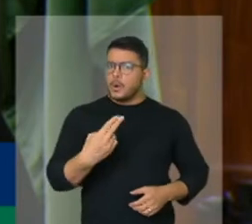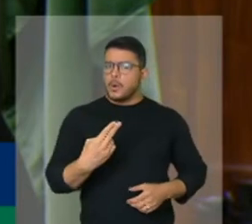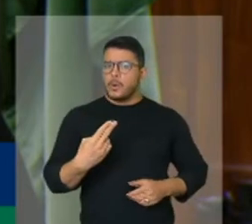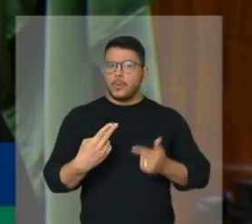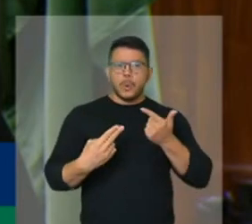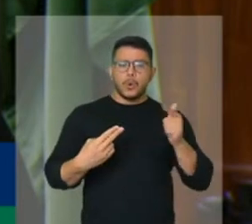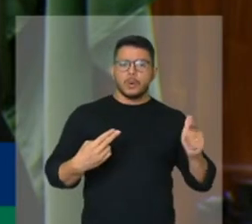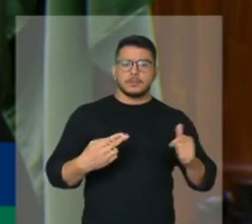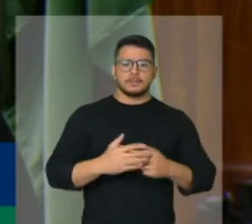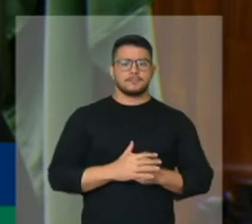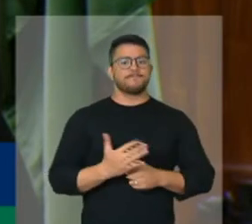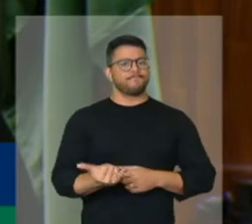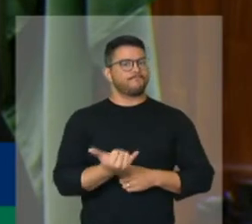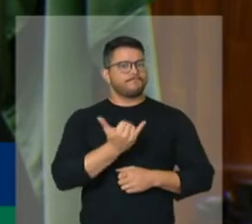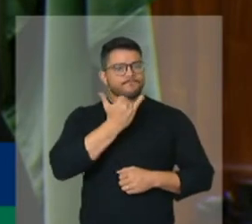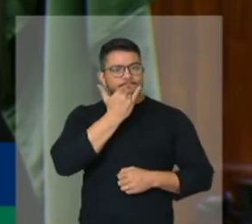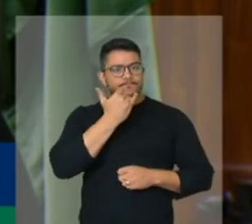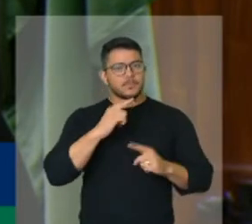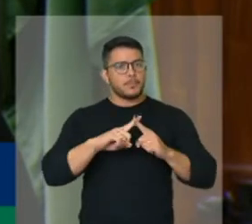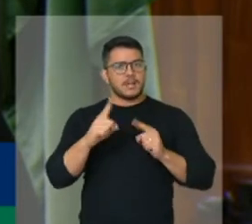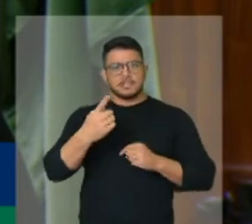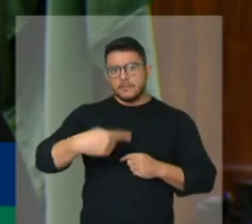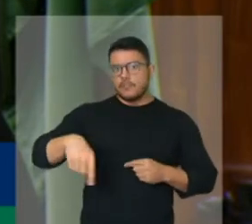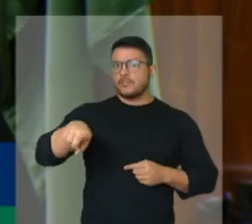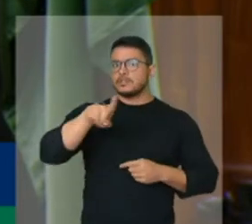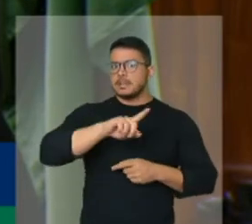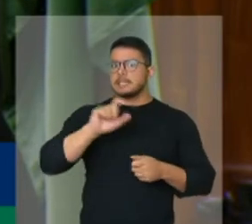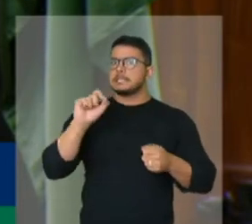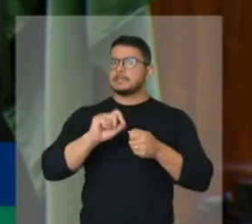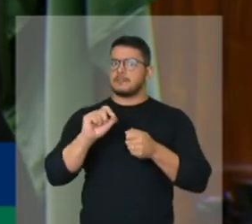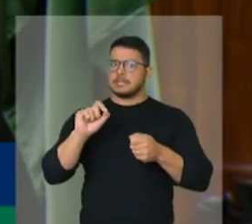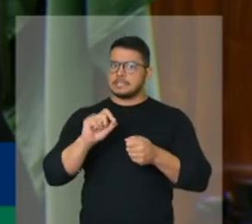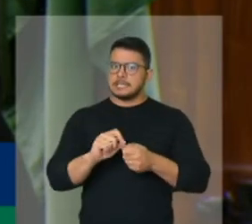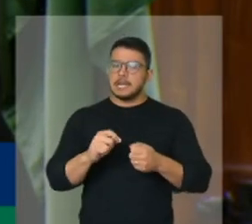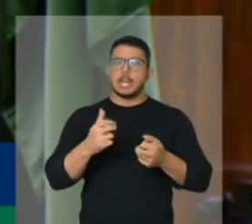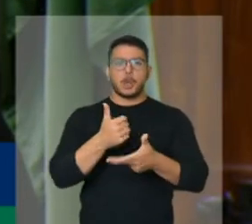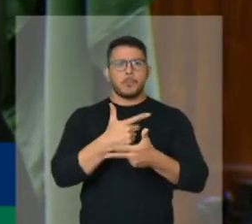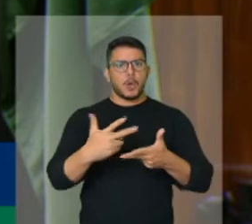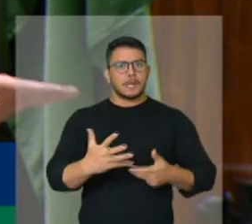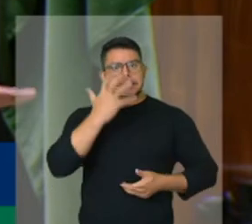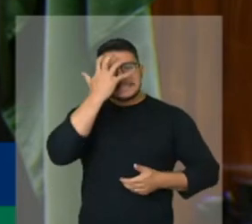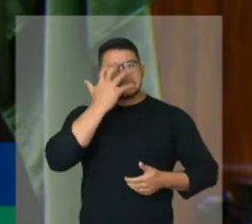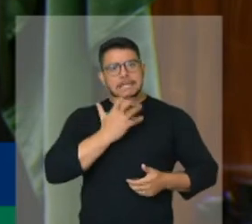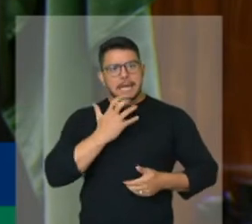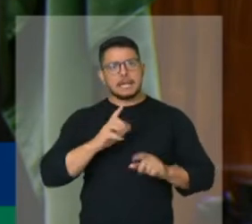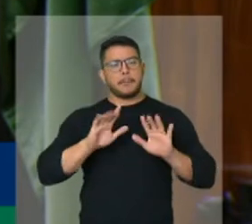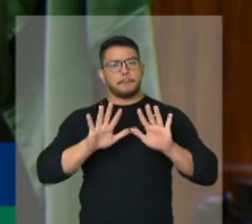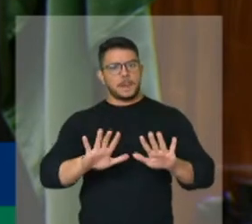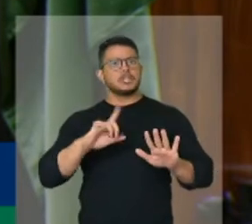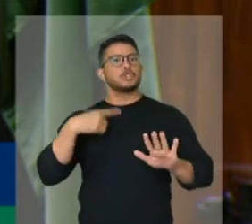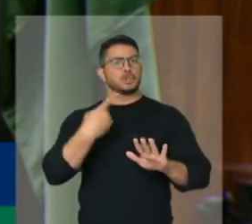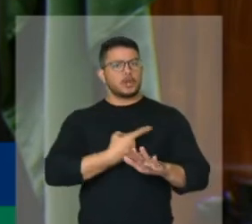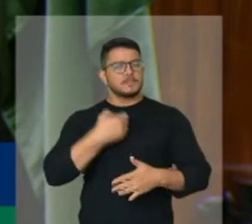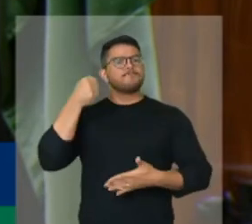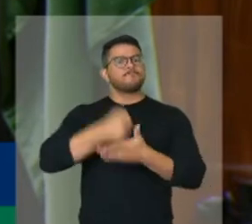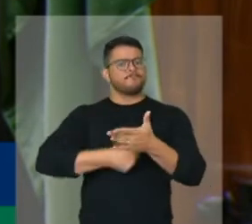SENHORES ESTÃO ACHANDO QUE VÃO APROVAR ESSE ESCÂNDALO COM FACILIDADE SEM LUTA POLÍTICA CONTUNDENTE NOSSA, ESTÃO MUITO ENGANADOS. ISSO